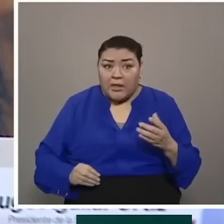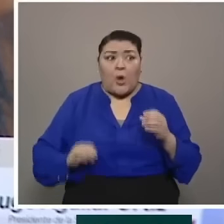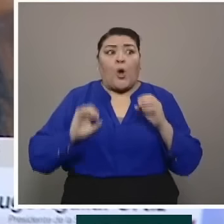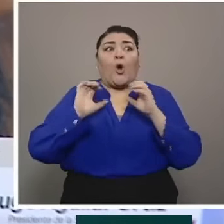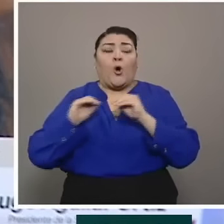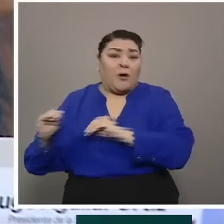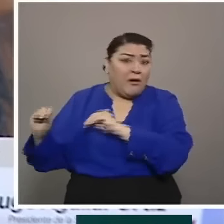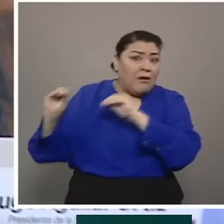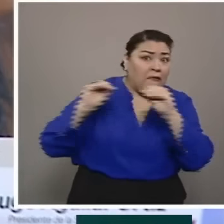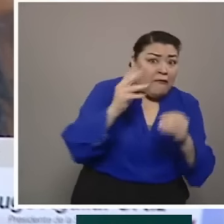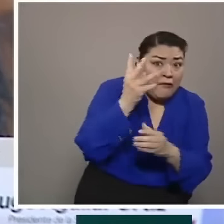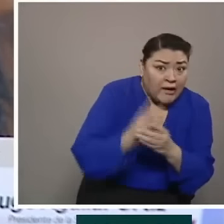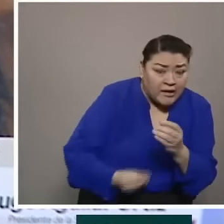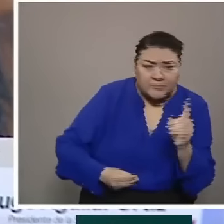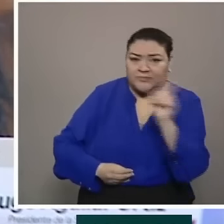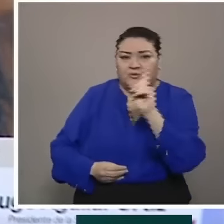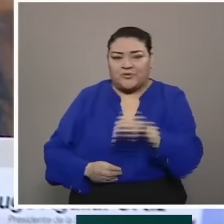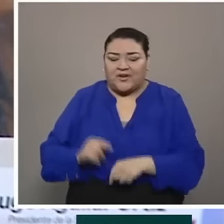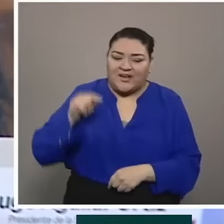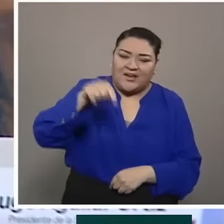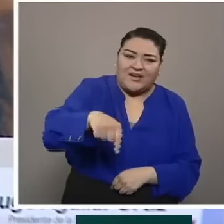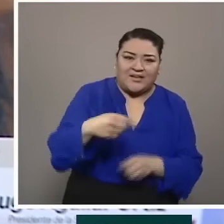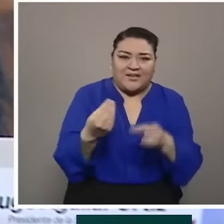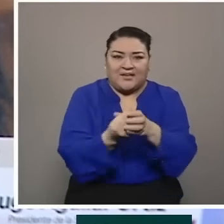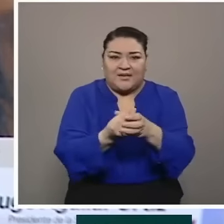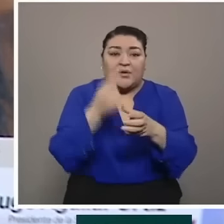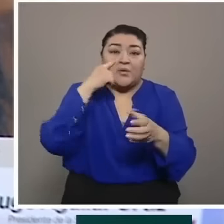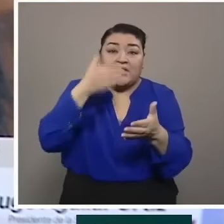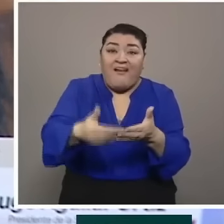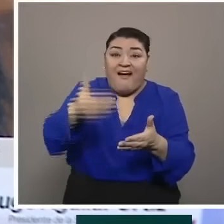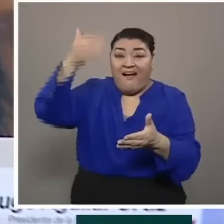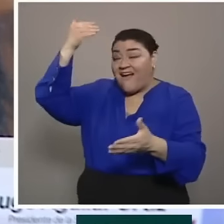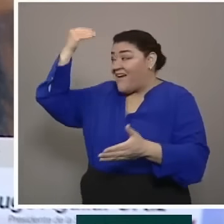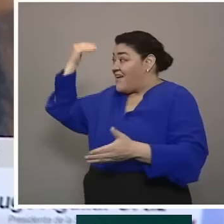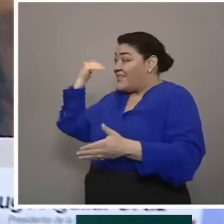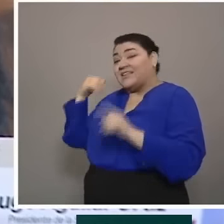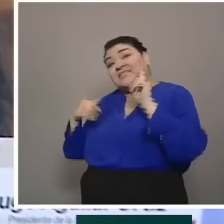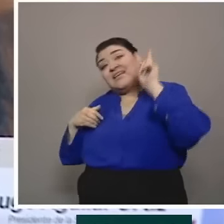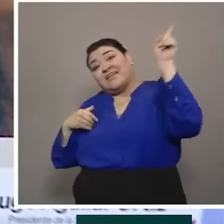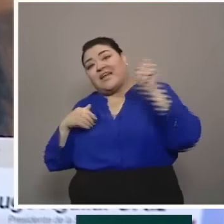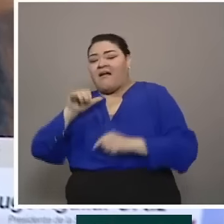Desde su primera sesión en áreo de Rosales, Michoacán, durante la guerra de independencia,